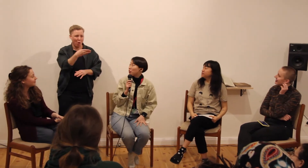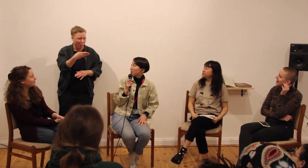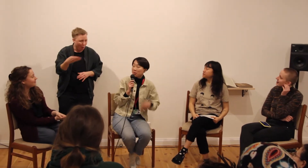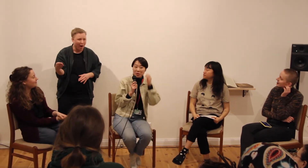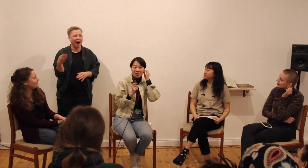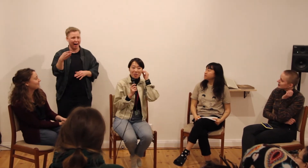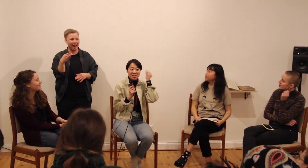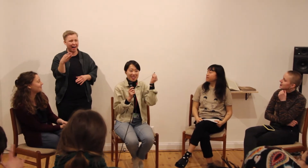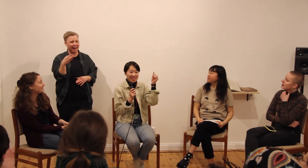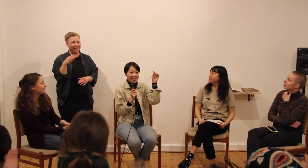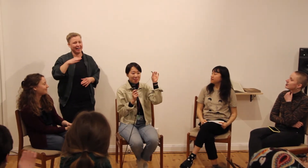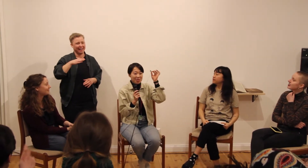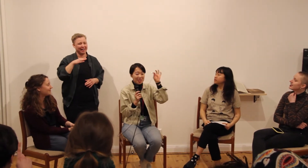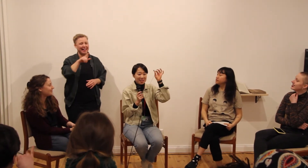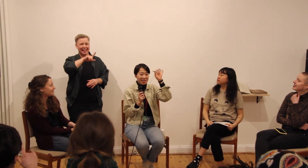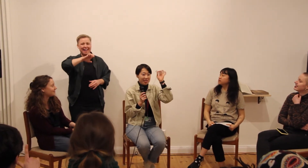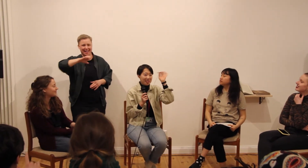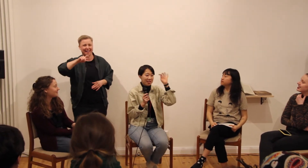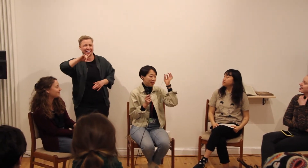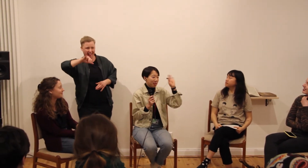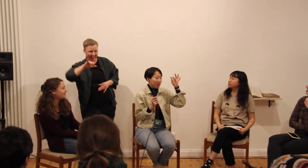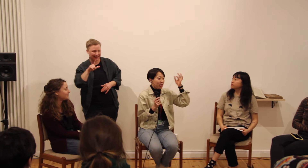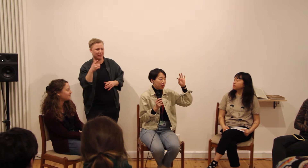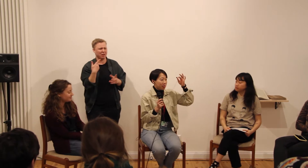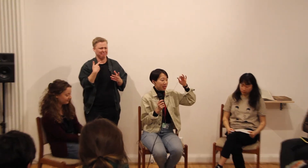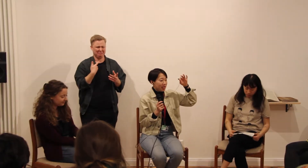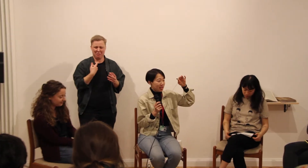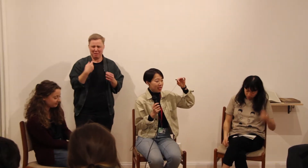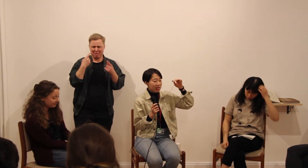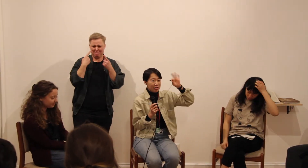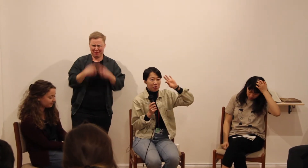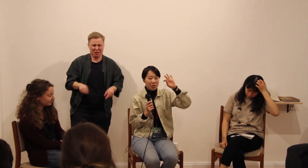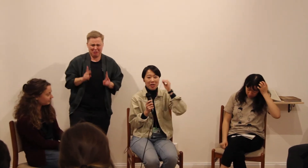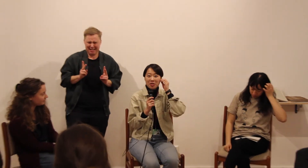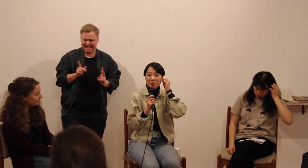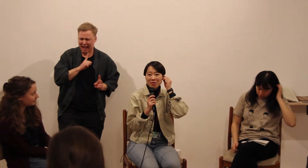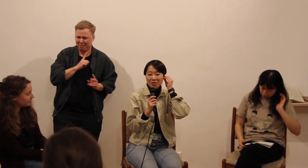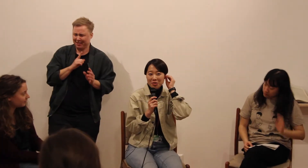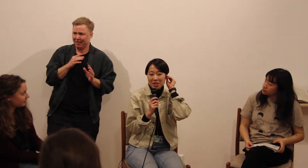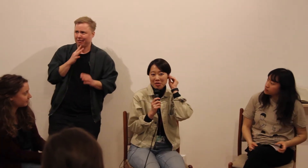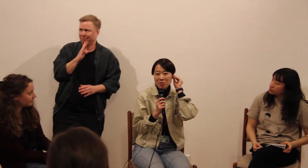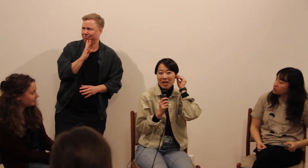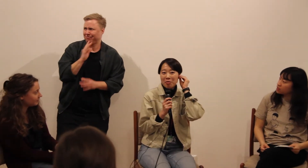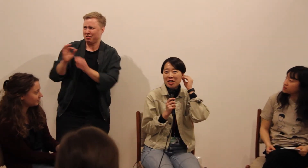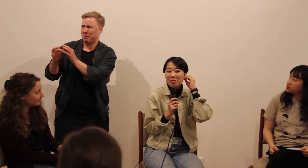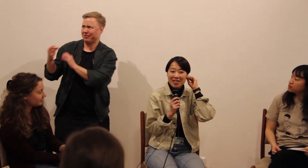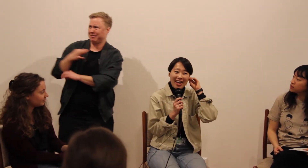Es ist wirklich komisch, weil ich die Kopfhörer benutze für die Übersetzungen und ein Mikrofon. Also bin ich etwas abgelenkt.